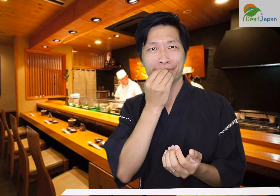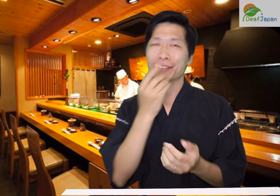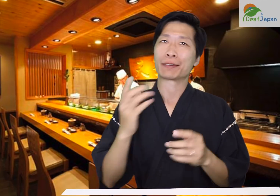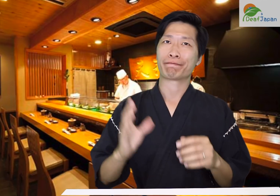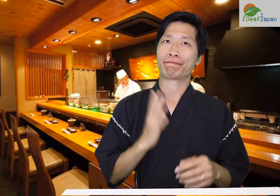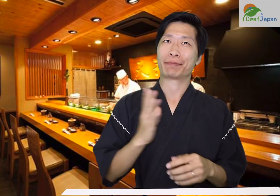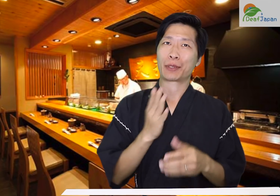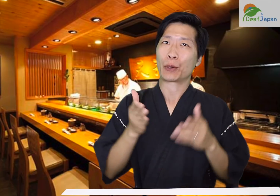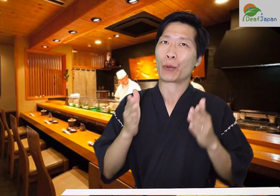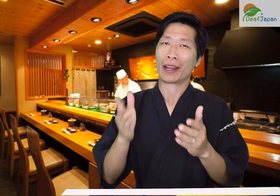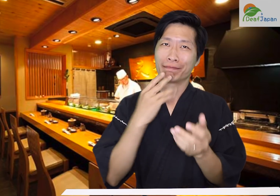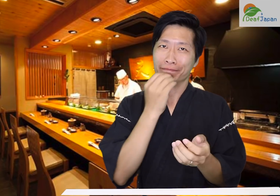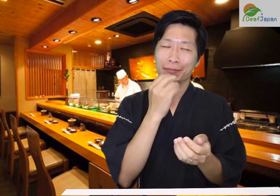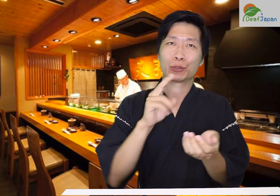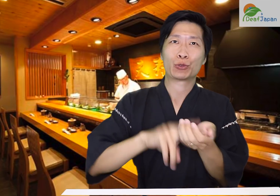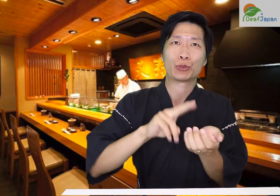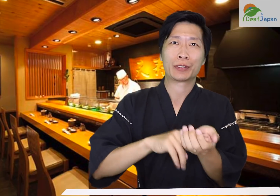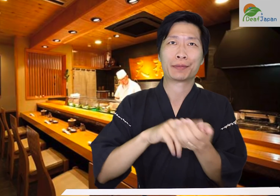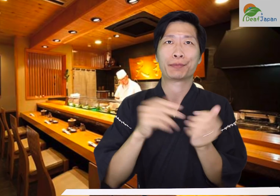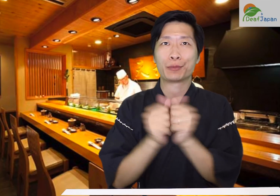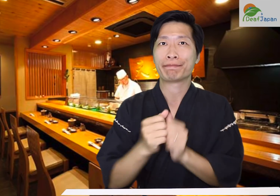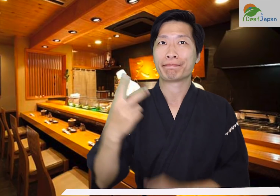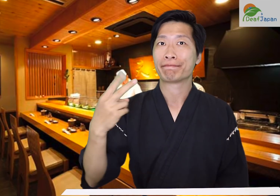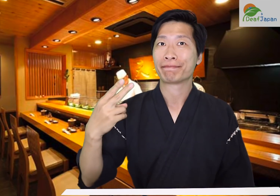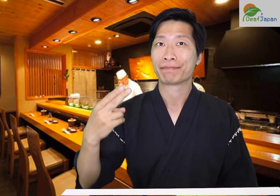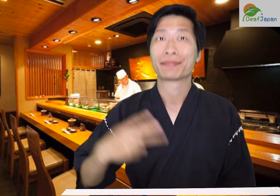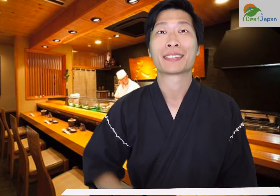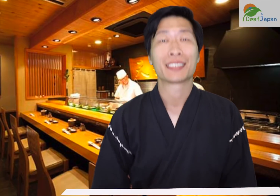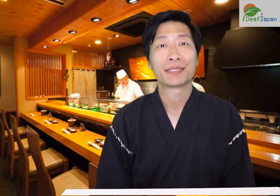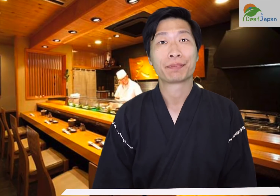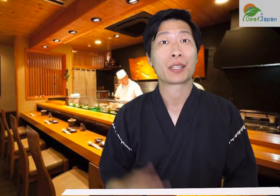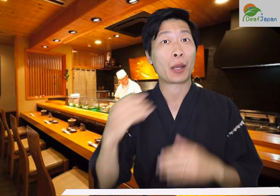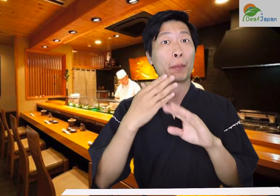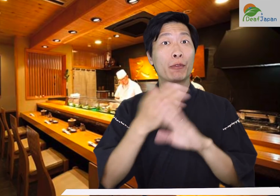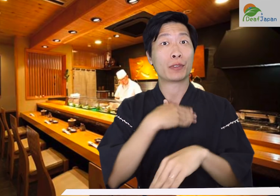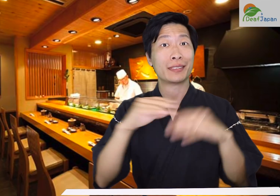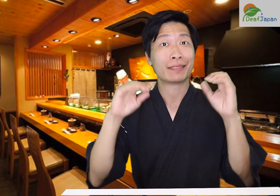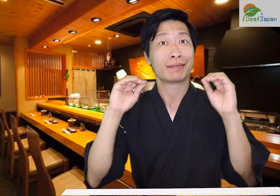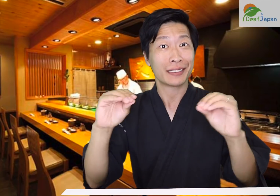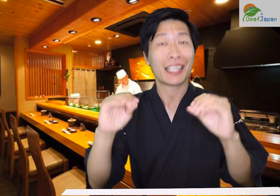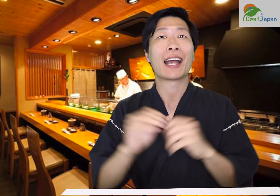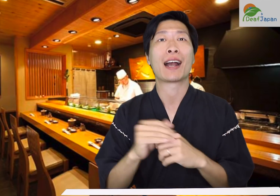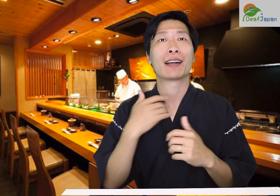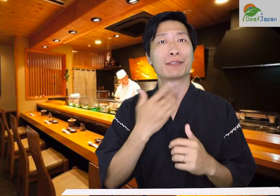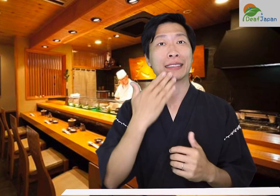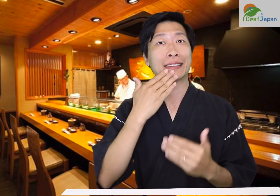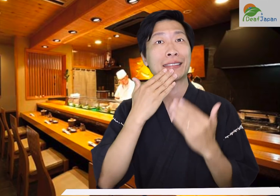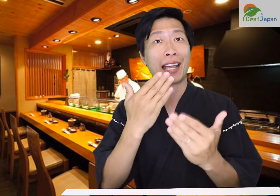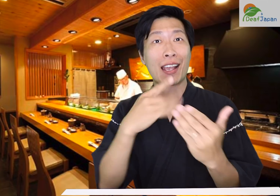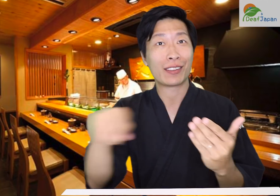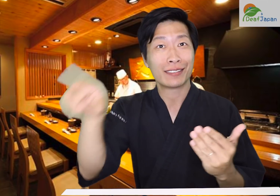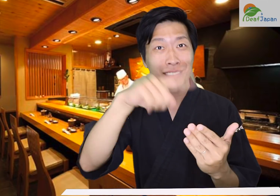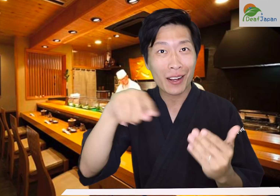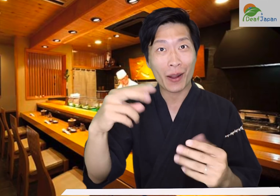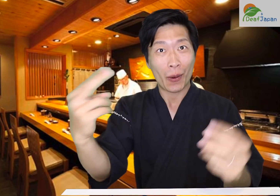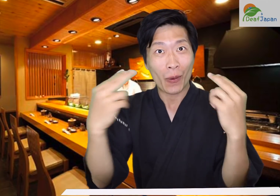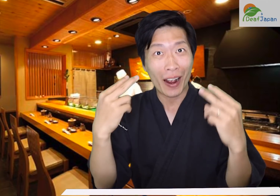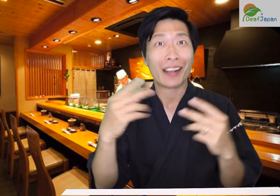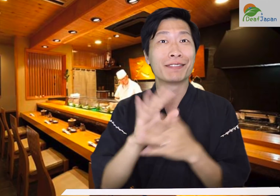Wie man Sushi formal mit Essstäbchen isst. Bevor ich es dir beibringe, möchte ich mich bei euch allen bedanken,